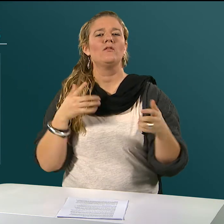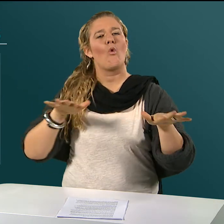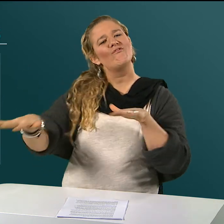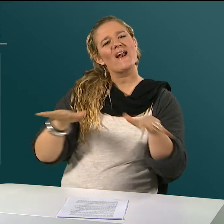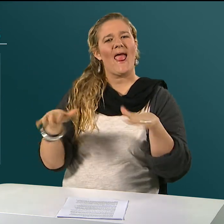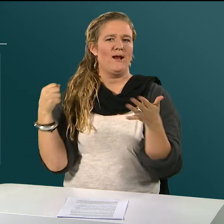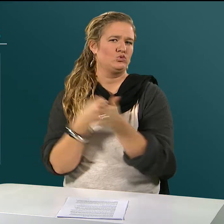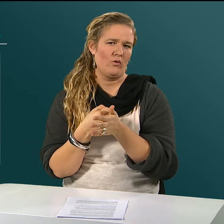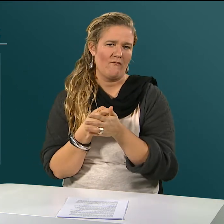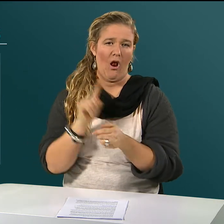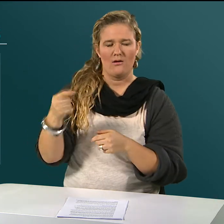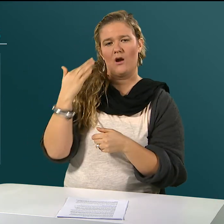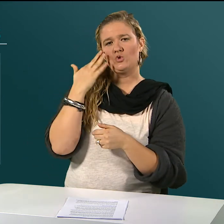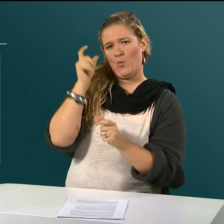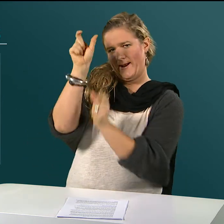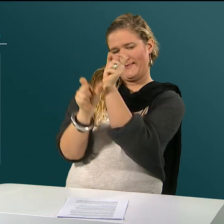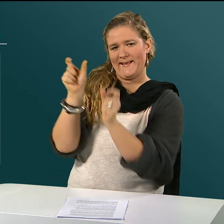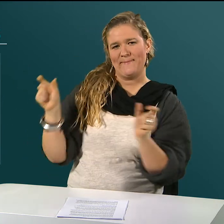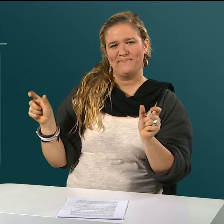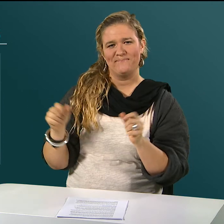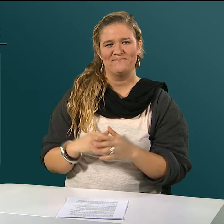sie nicht öfters in Verkehrsunfälle verwickelt sind als hörende Autofahrer.